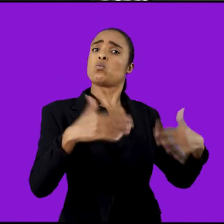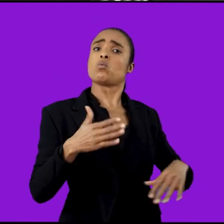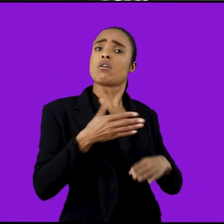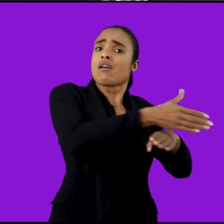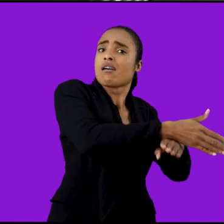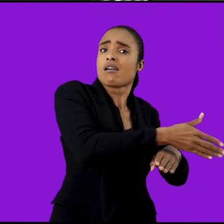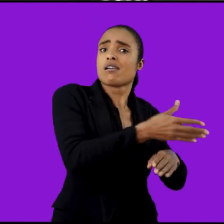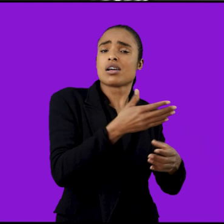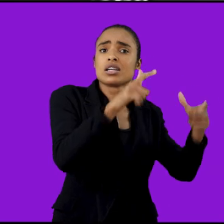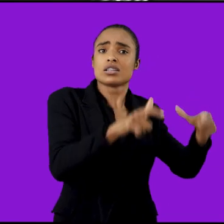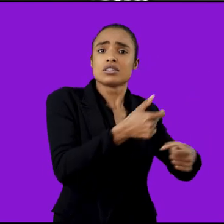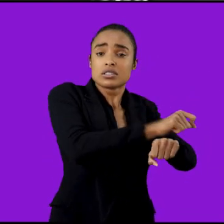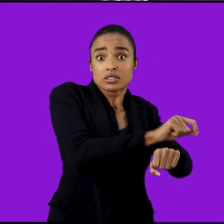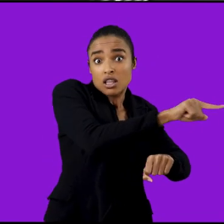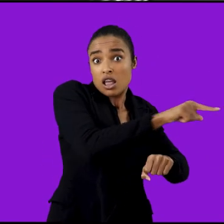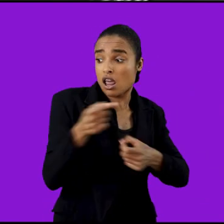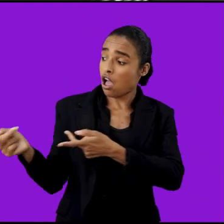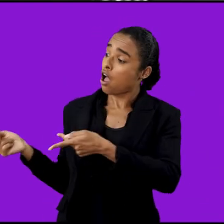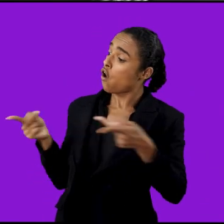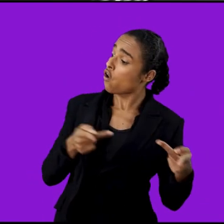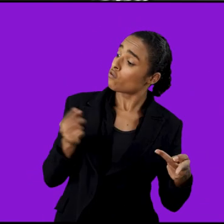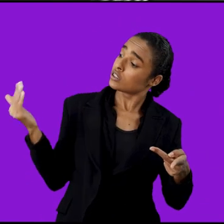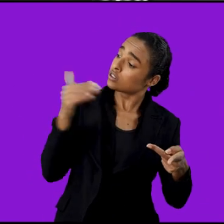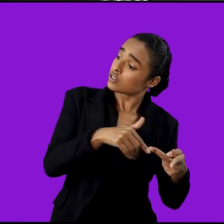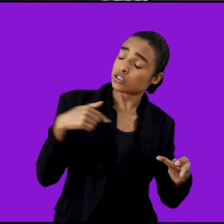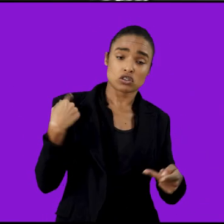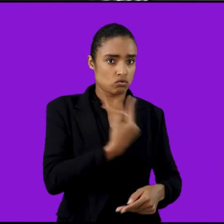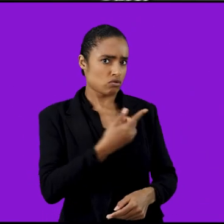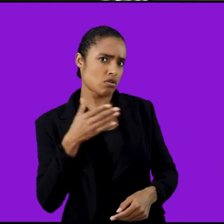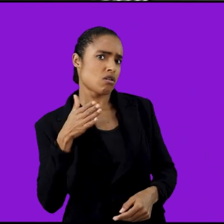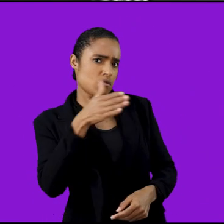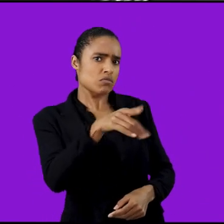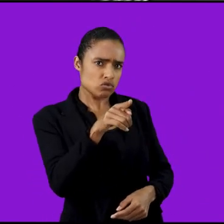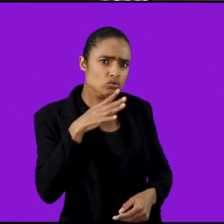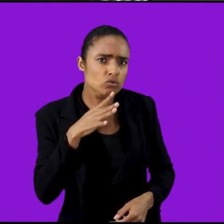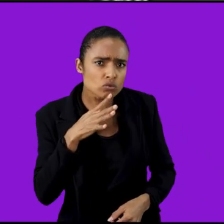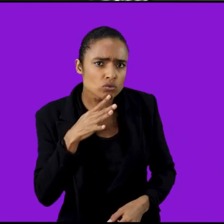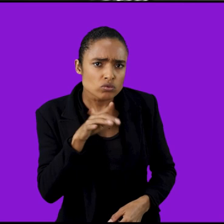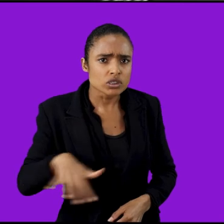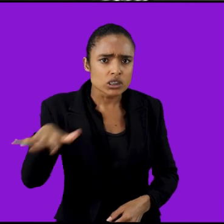quilombo, não. Os cara do Quilombo convidou nóis. É Foi nóis. Cê deve conhecer ele,